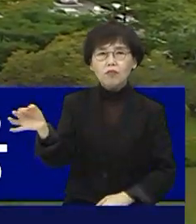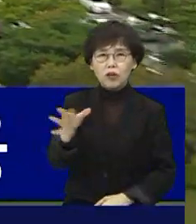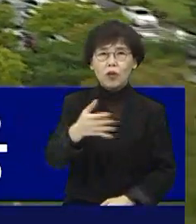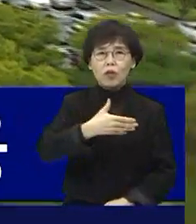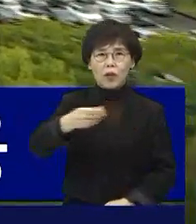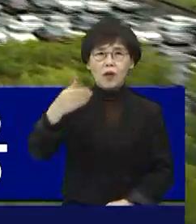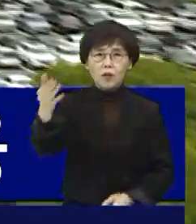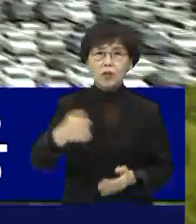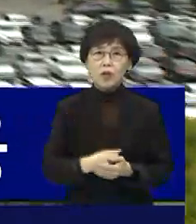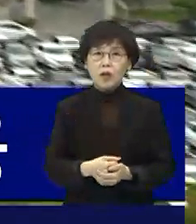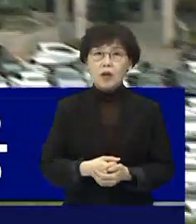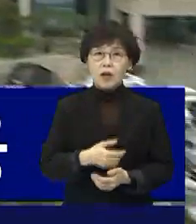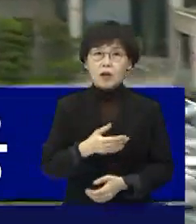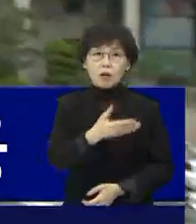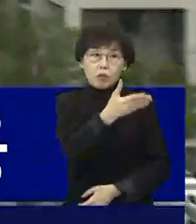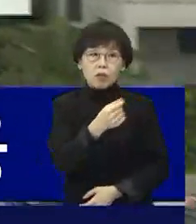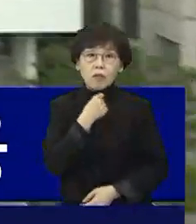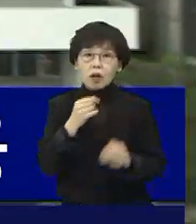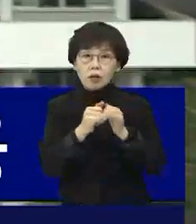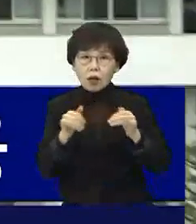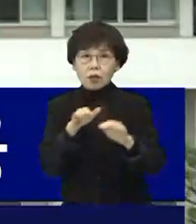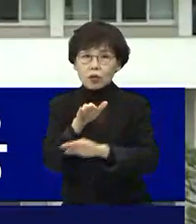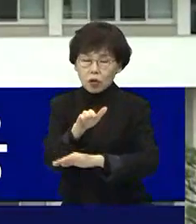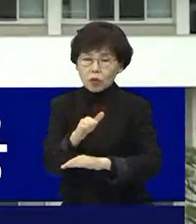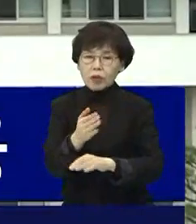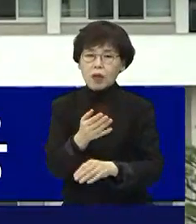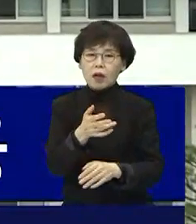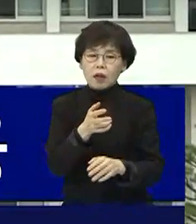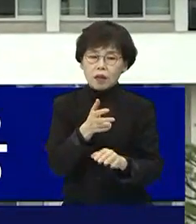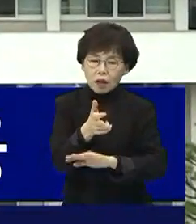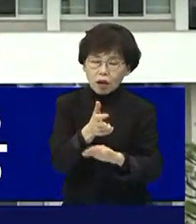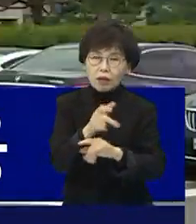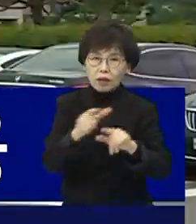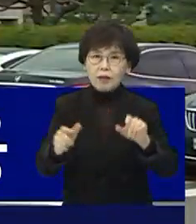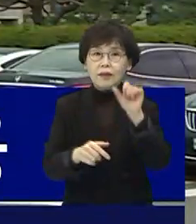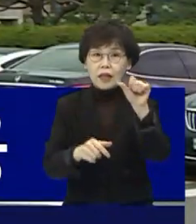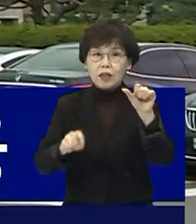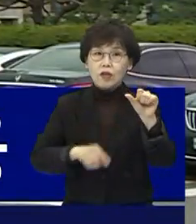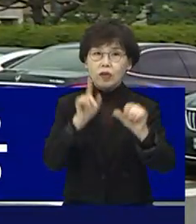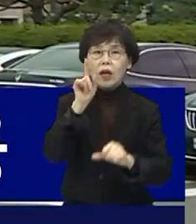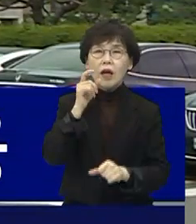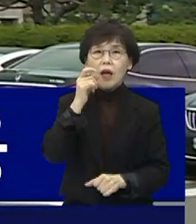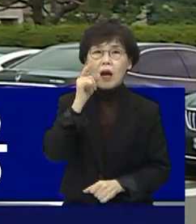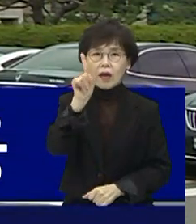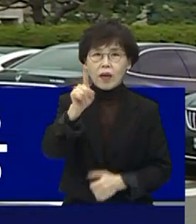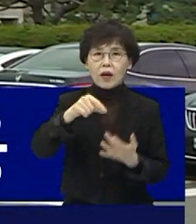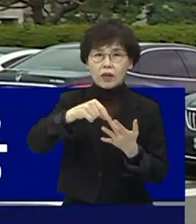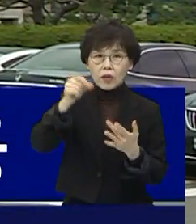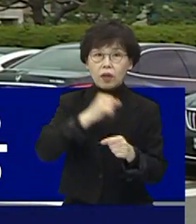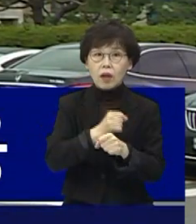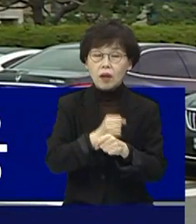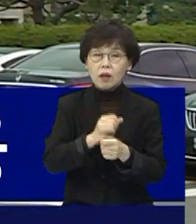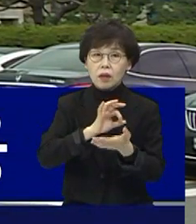대여 희망자는 승용차와 화물차 등 공용차량 5대 가운데 1대를 선택해 이용 날짜 5일에서 20일 전까지 구미시